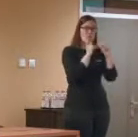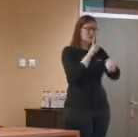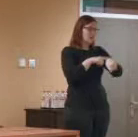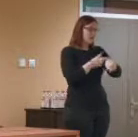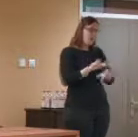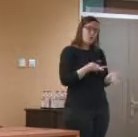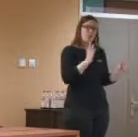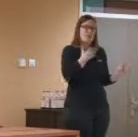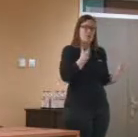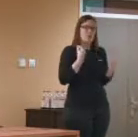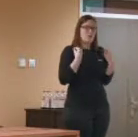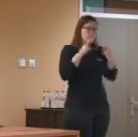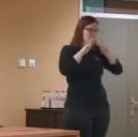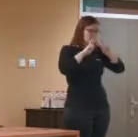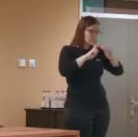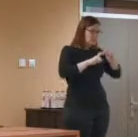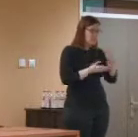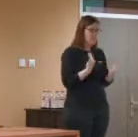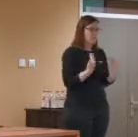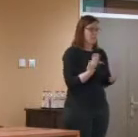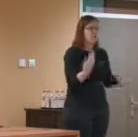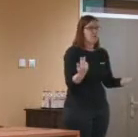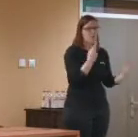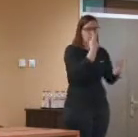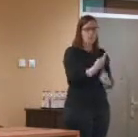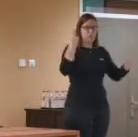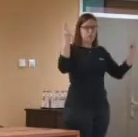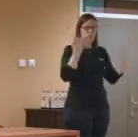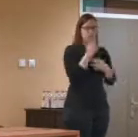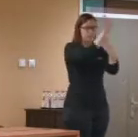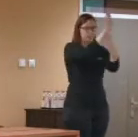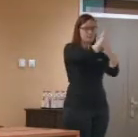es cierto que el punto de inflexión respecto a todo lo que hemos conocido y todos los casos que se están investigando,